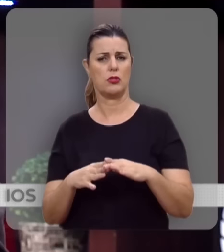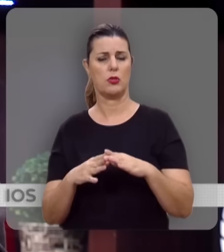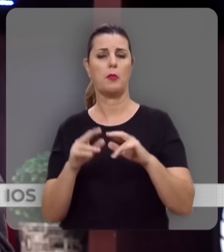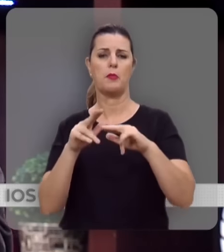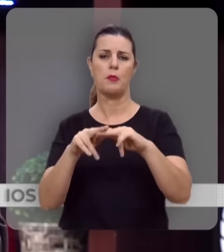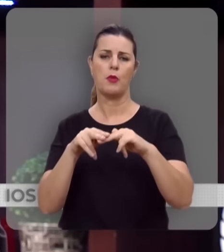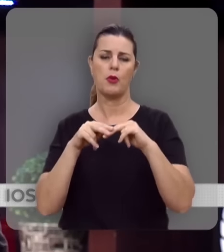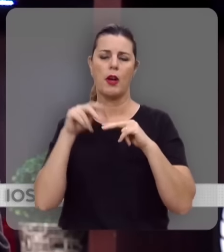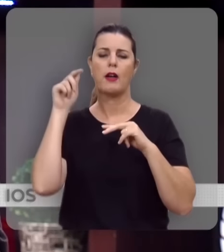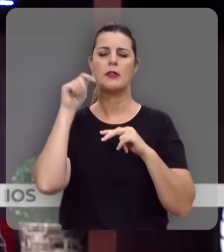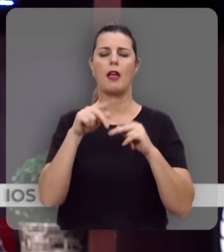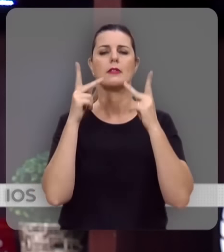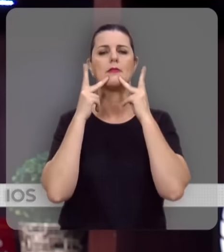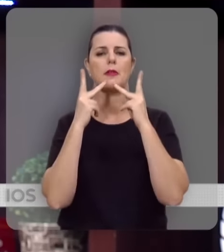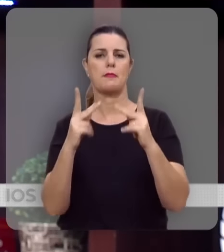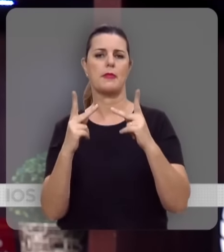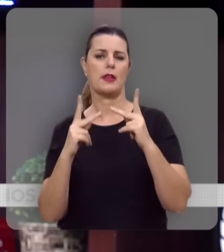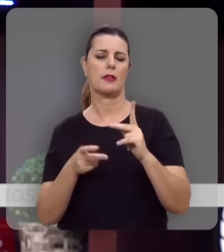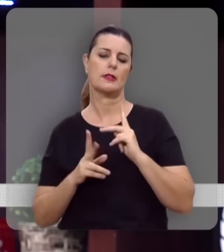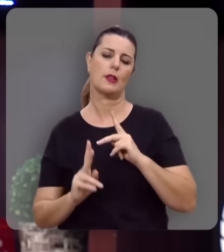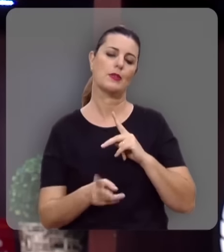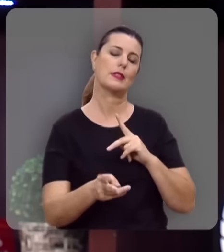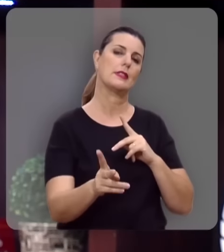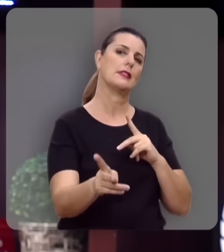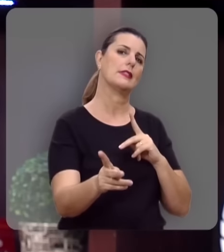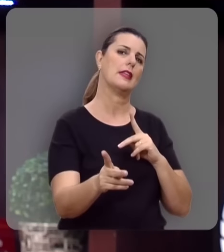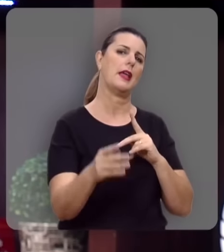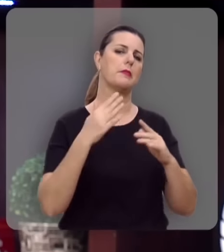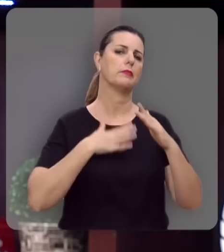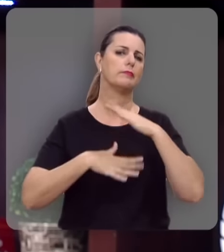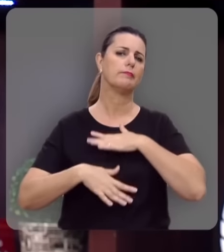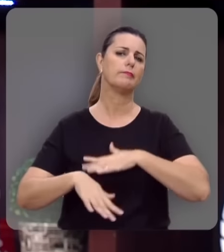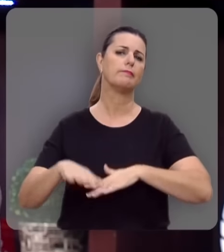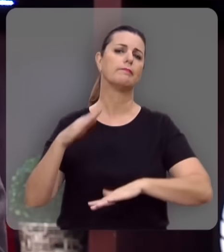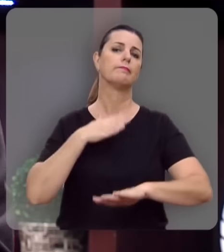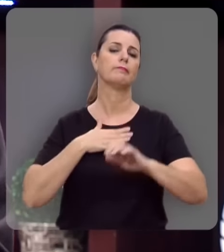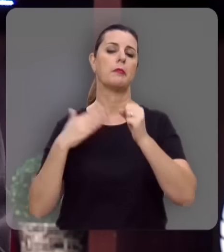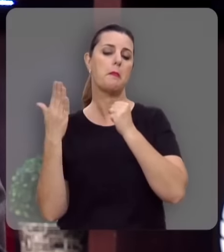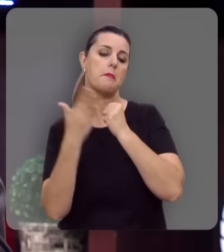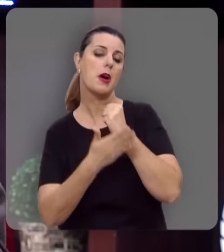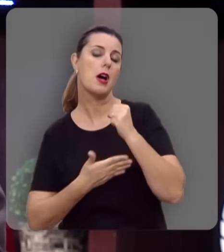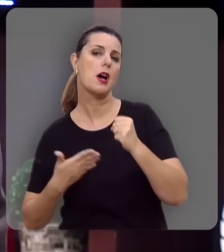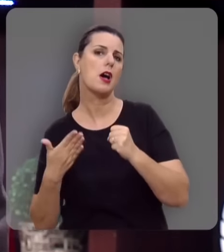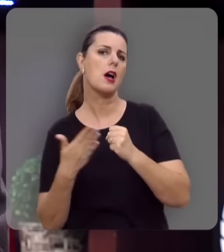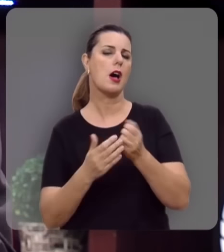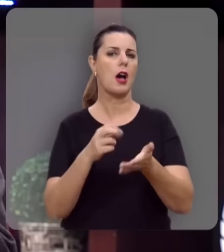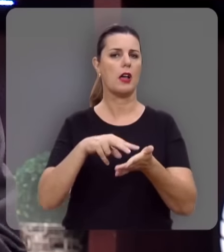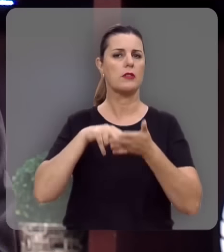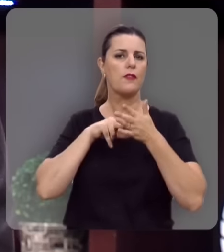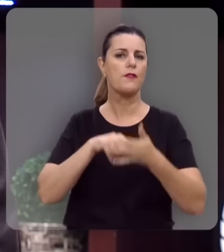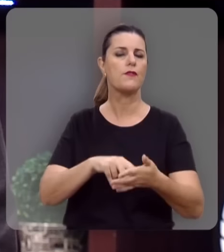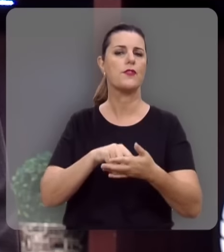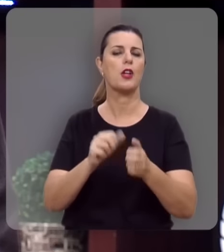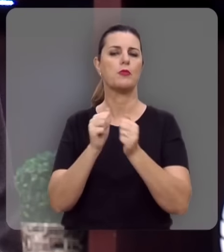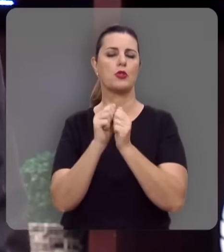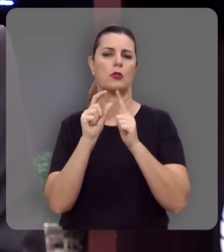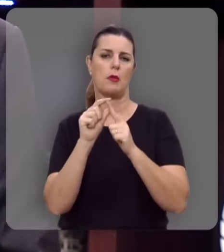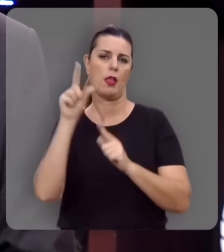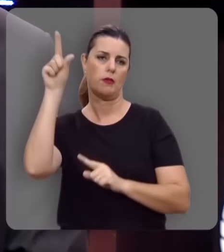por meio dessas mensagens sempre repousadas, baseadas, solidificadas, nas escrituras sagradas,